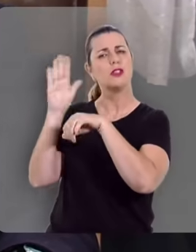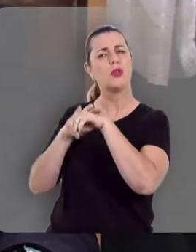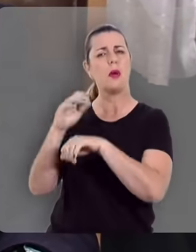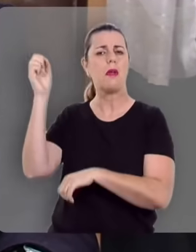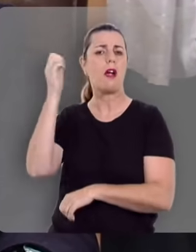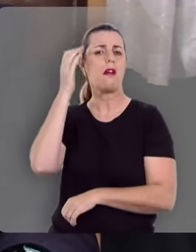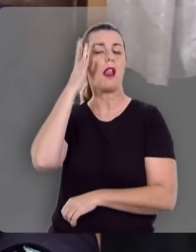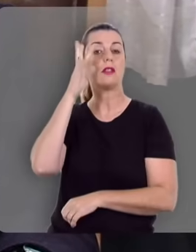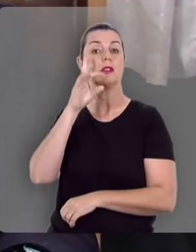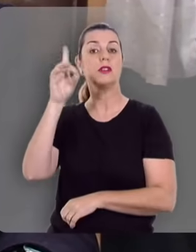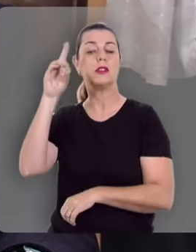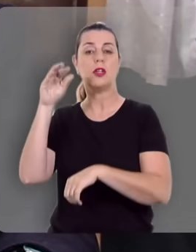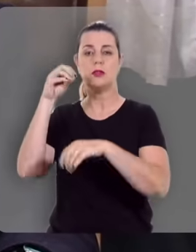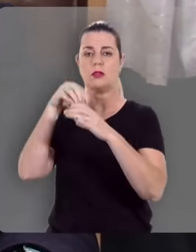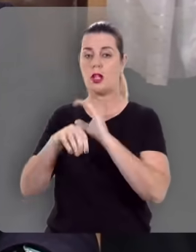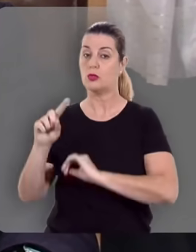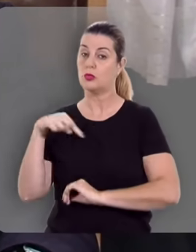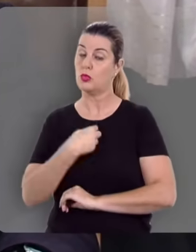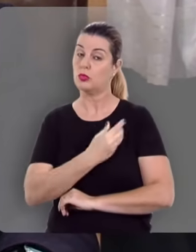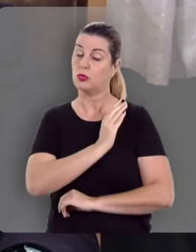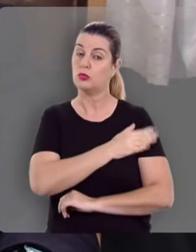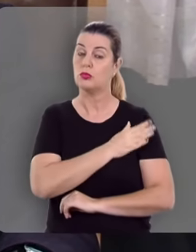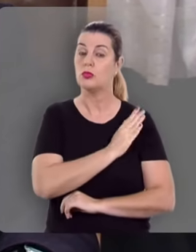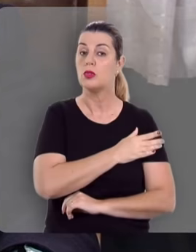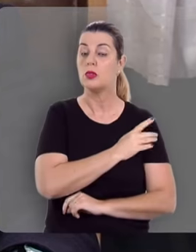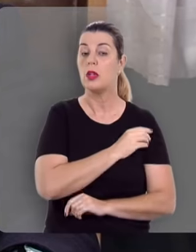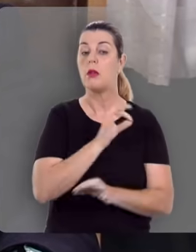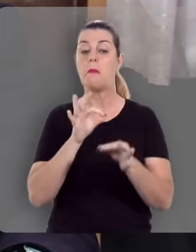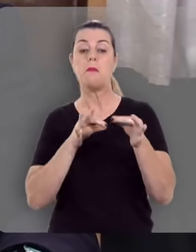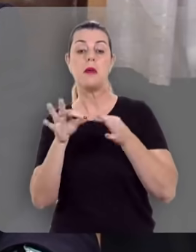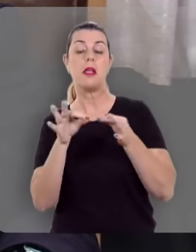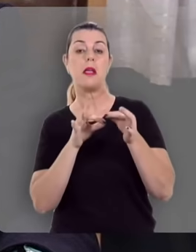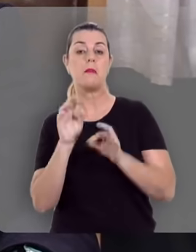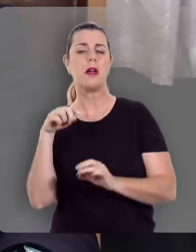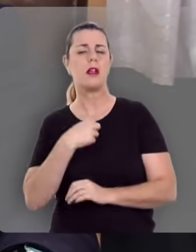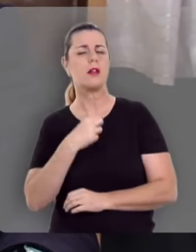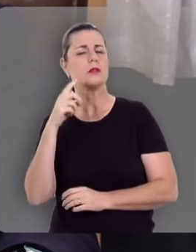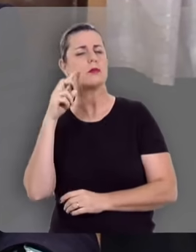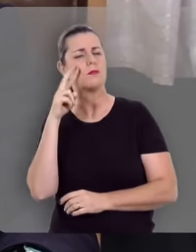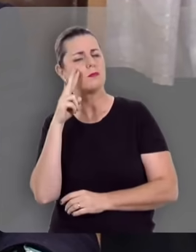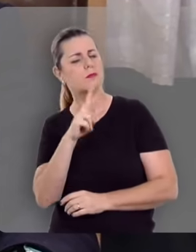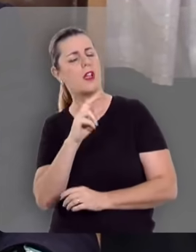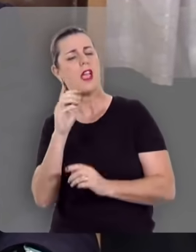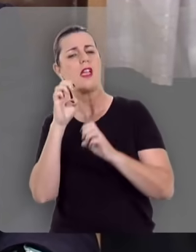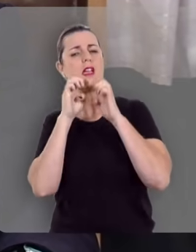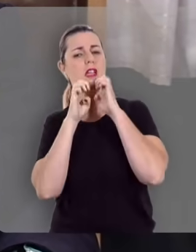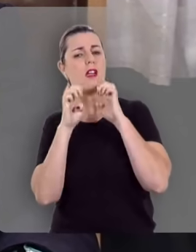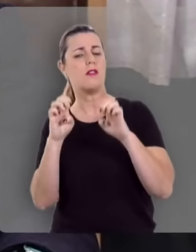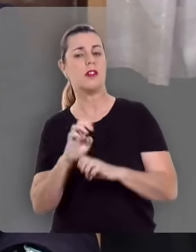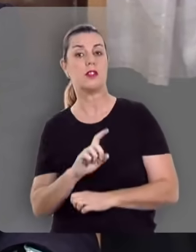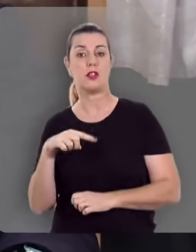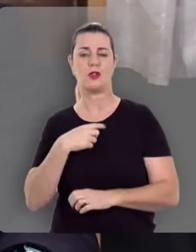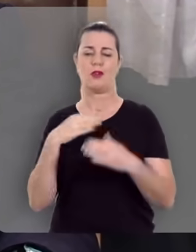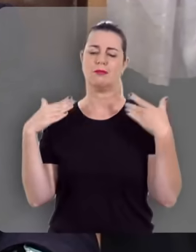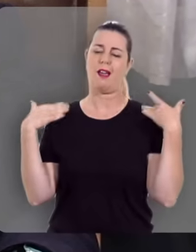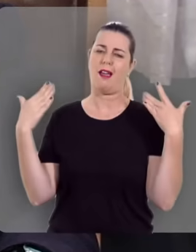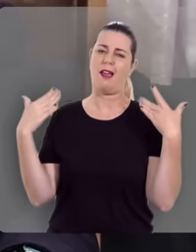e nos nossos corações e prepararmos para ouvir o evangelho então nós nos regozijamos Por que